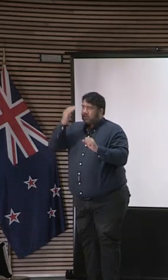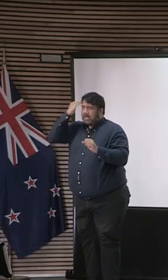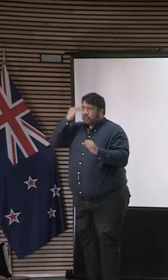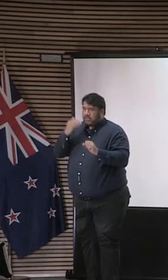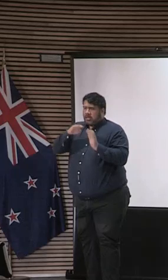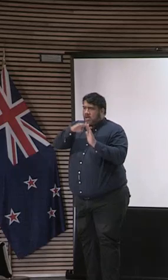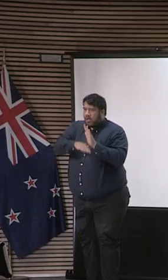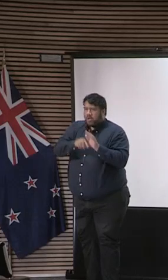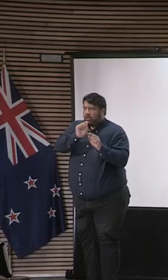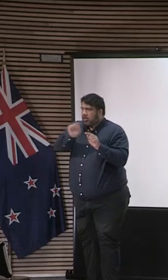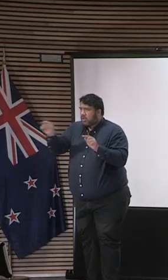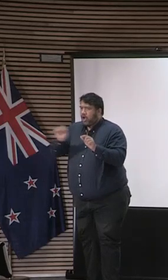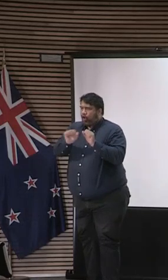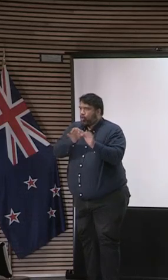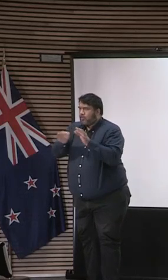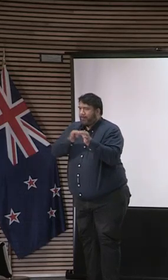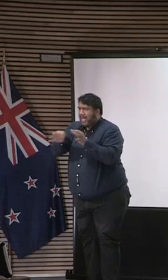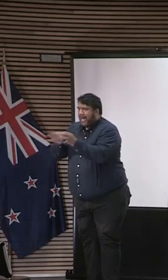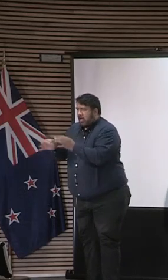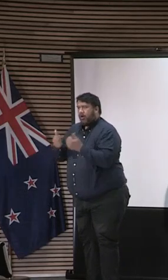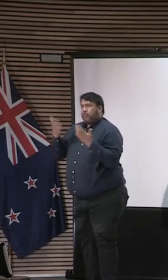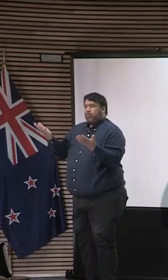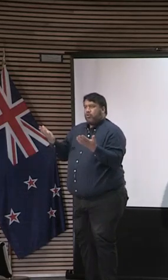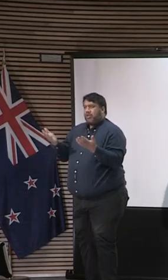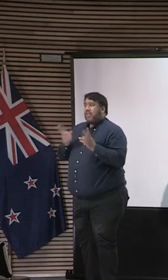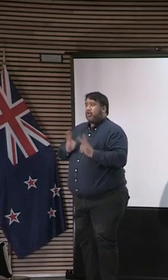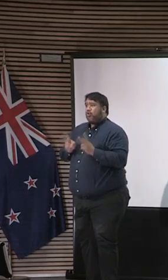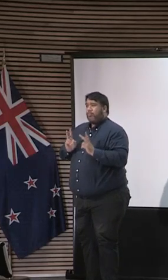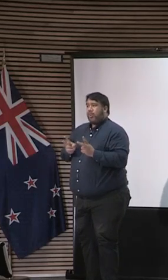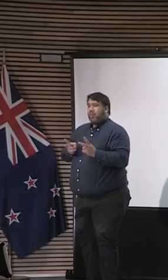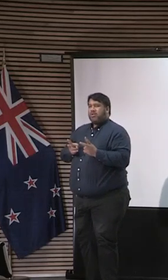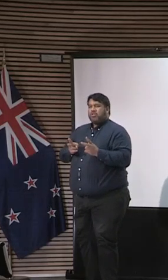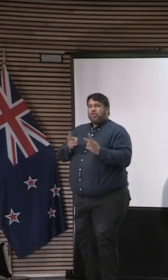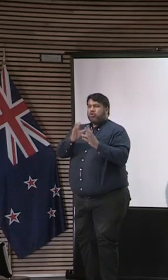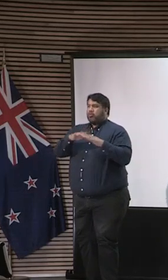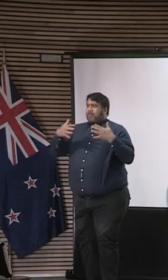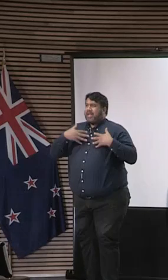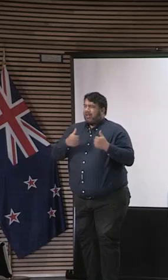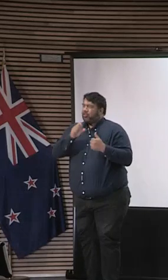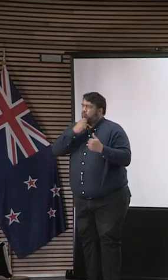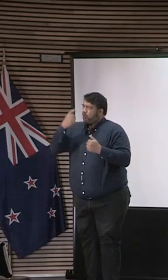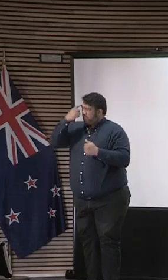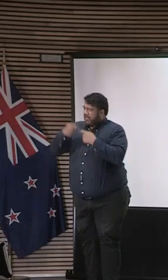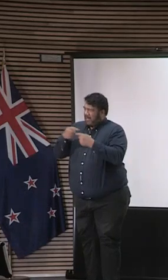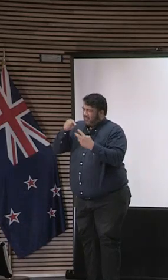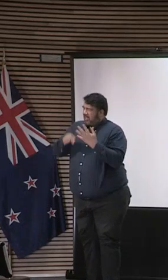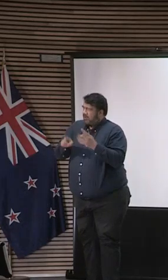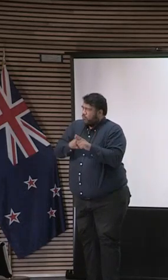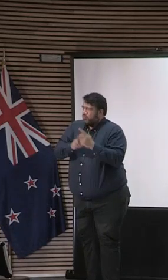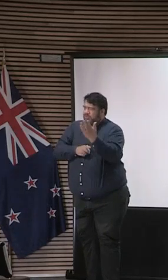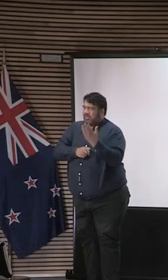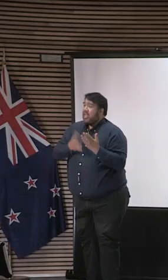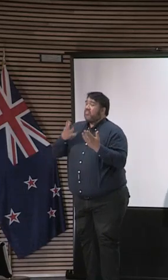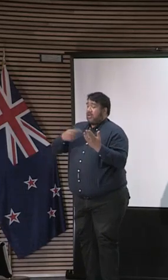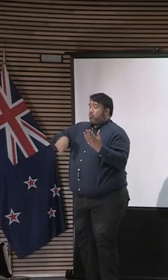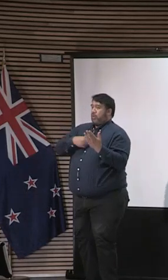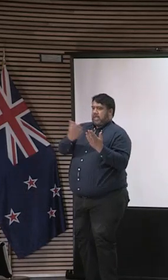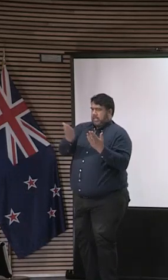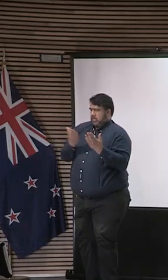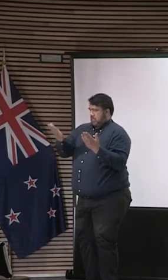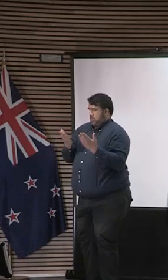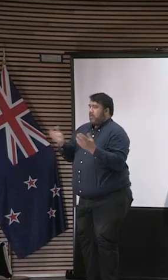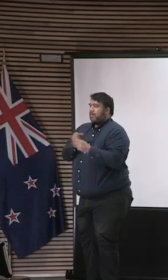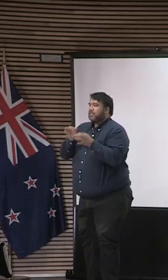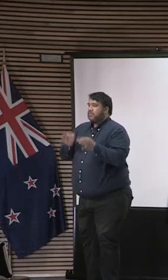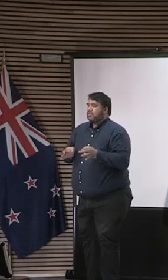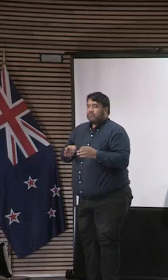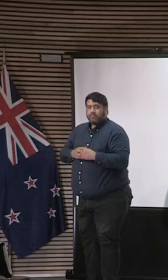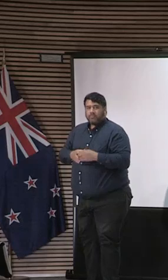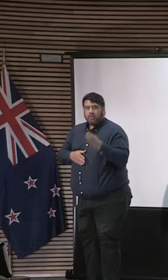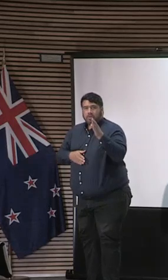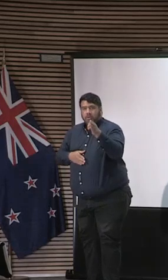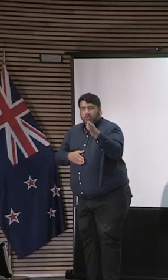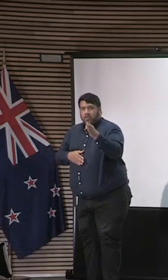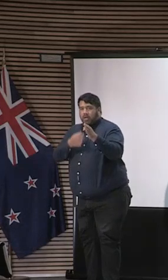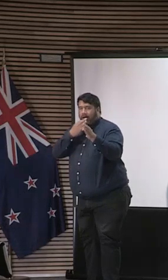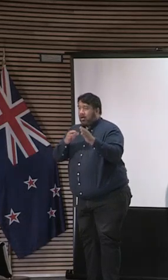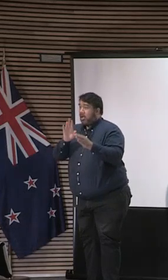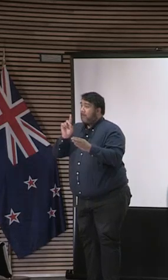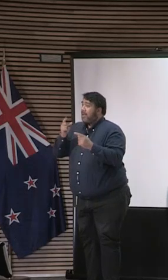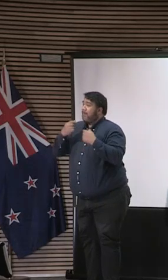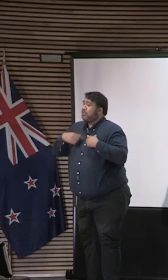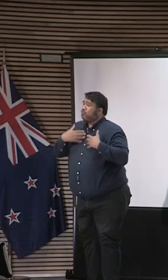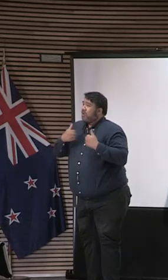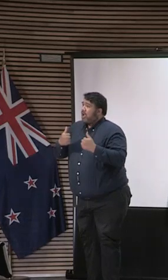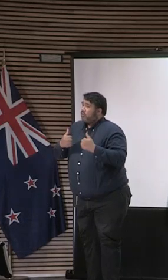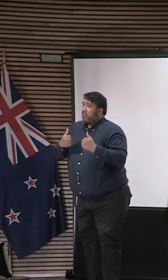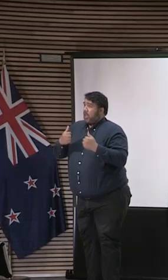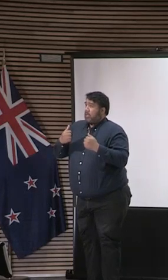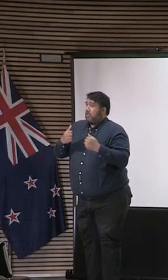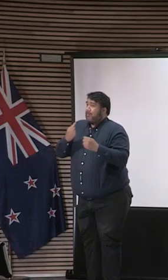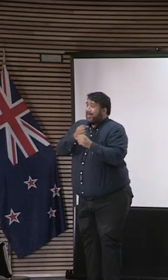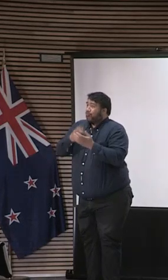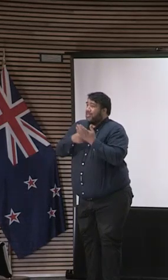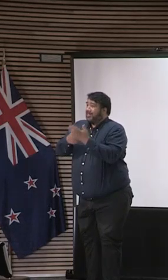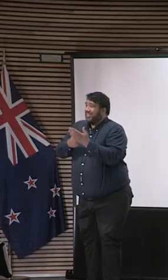Ehara i te mea rereke. E arotahi